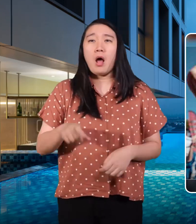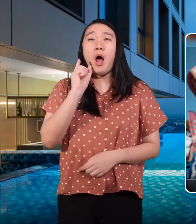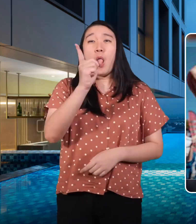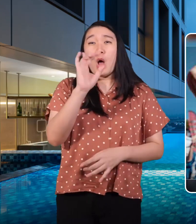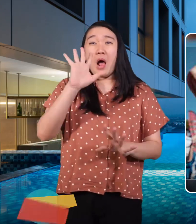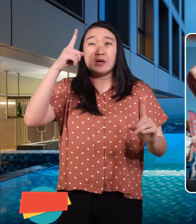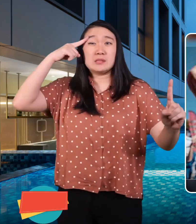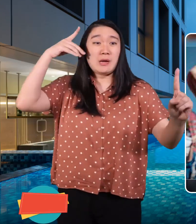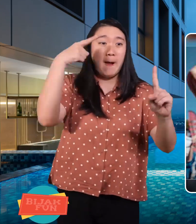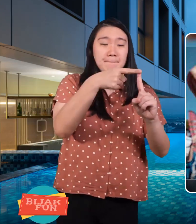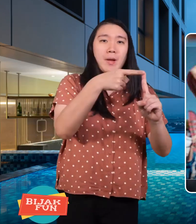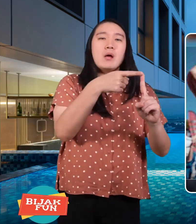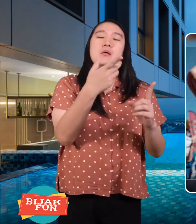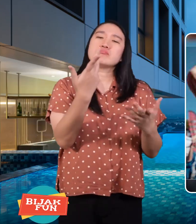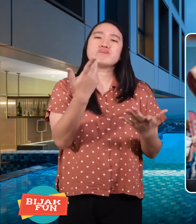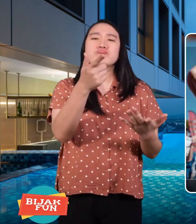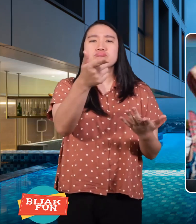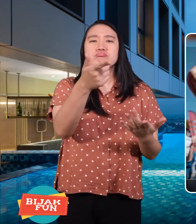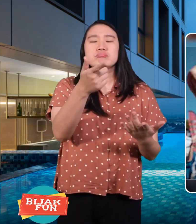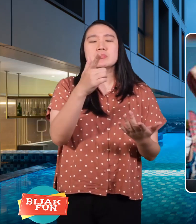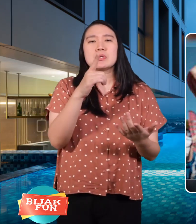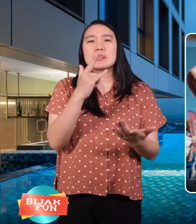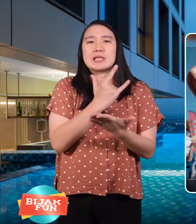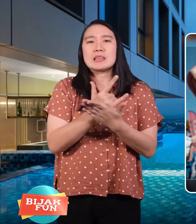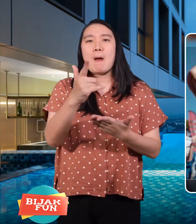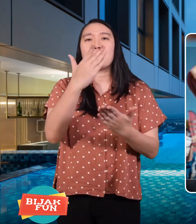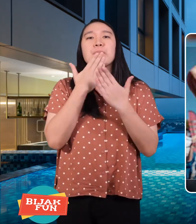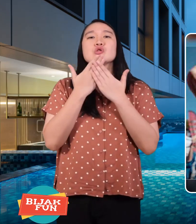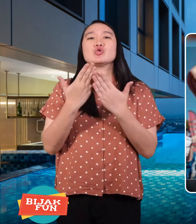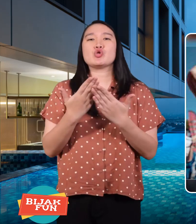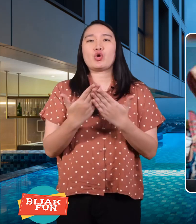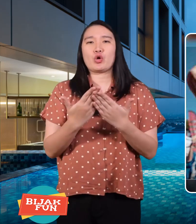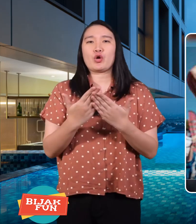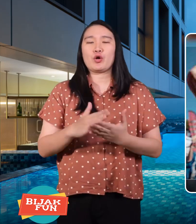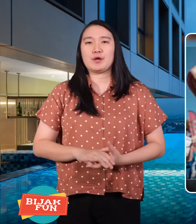Dan kalau gak mencapai tujuan tetap bersyukur.